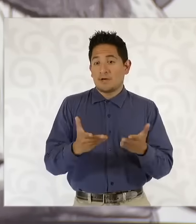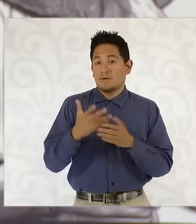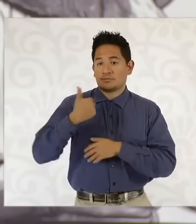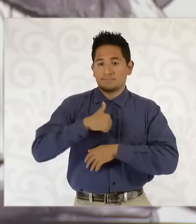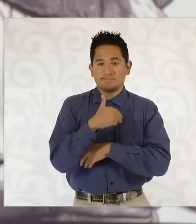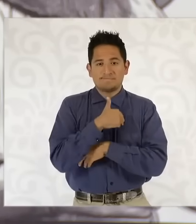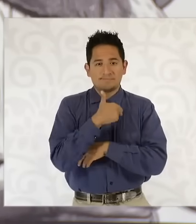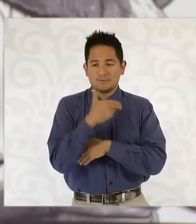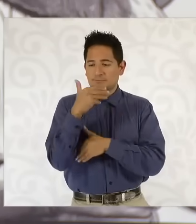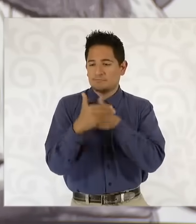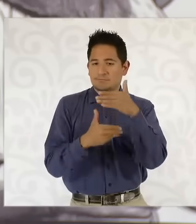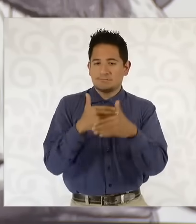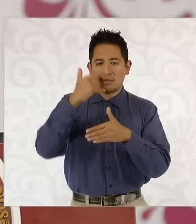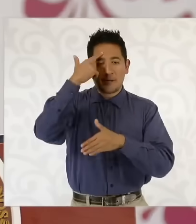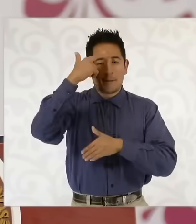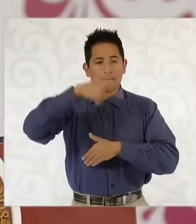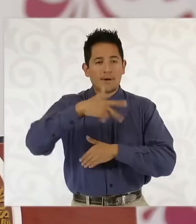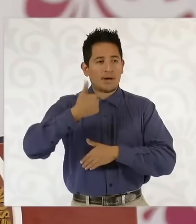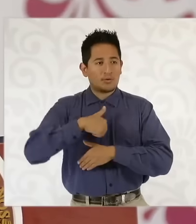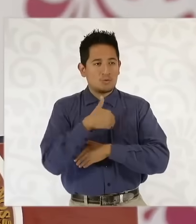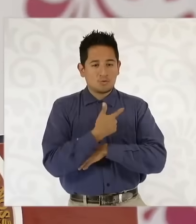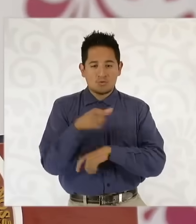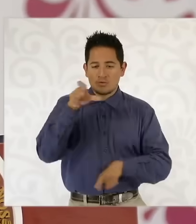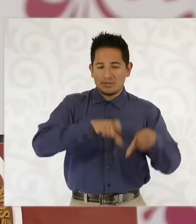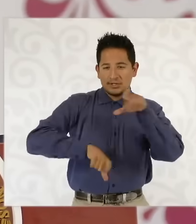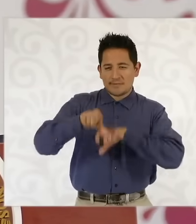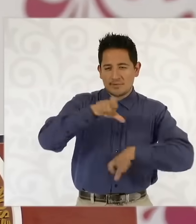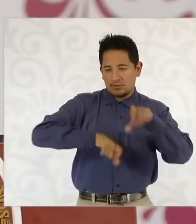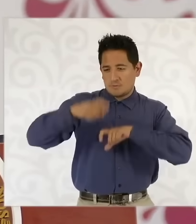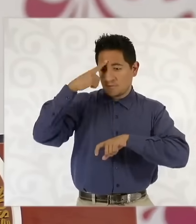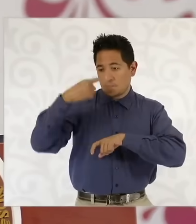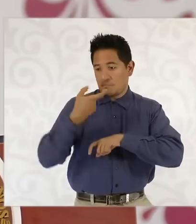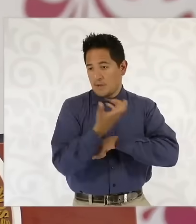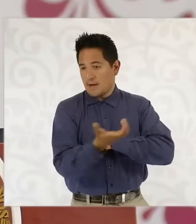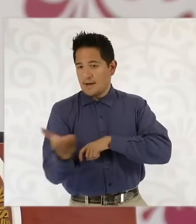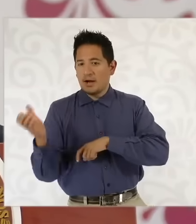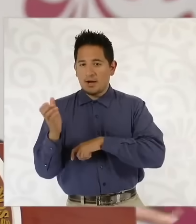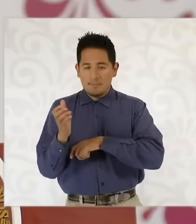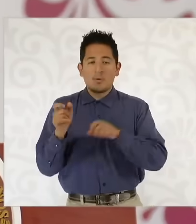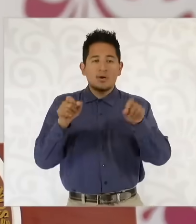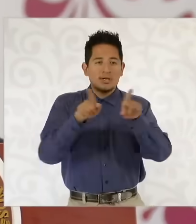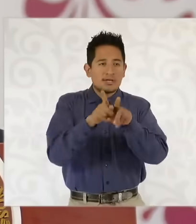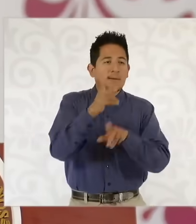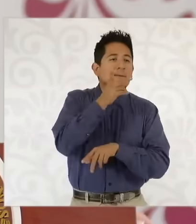en mayor producción de fertilizantes y petroquímica. Ayer el martes me dieron